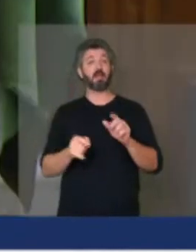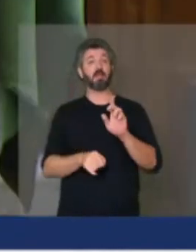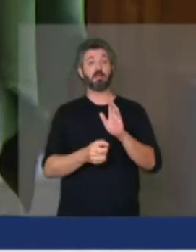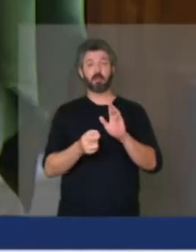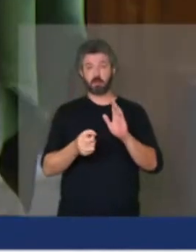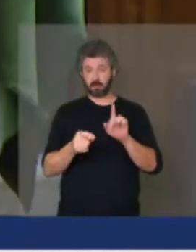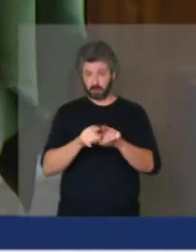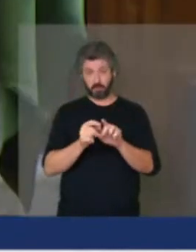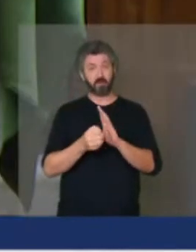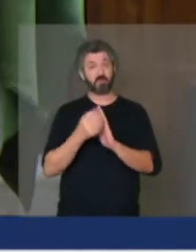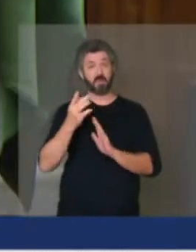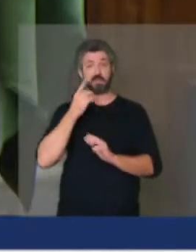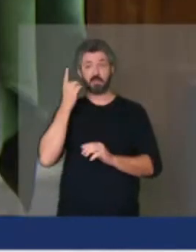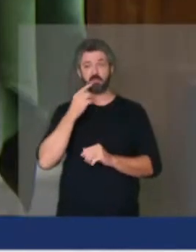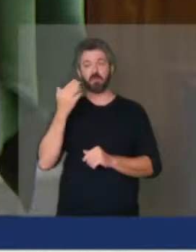MUNICÍPIO. [SOA A CAMPAINHA]. QUE VEM A PARTIR DE UM